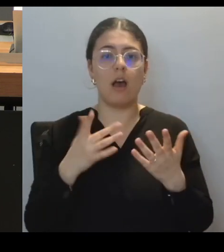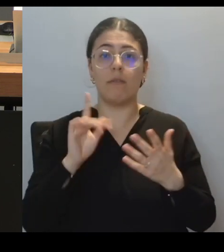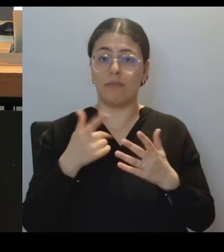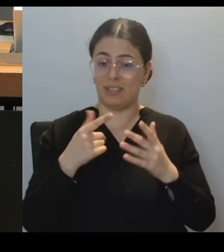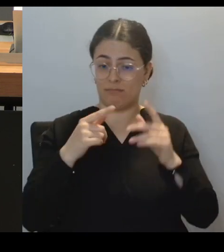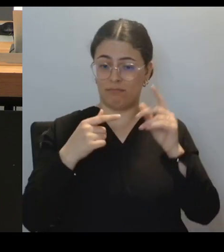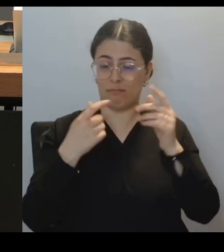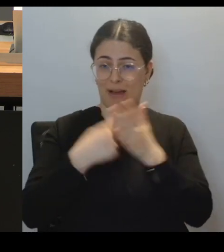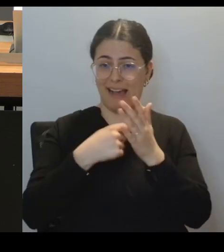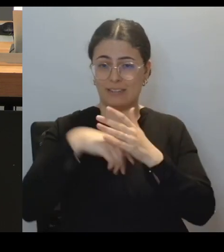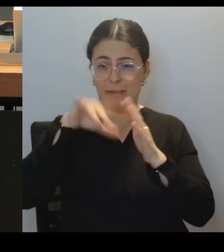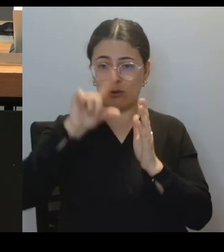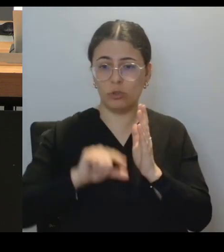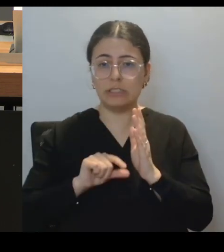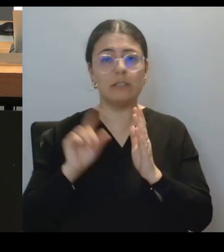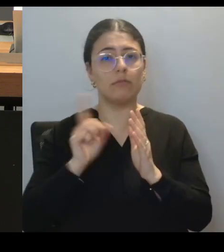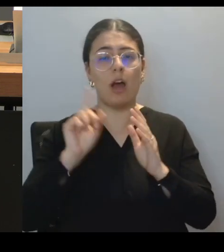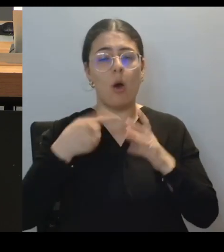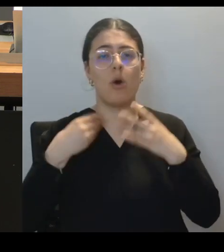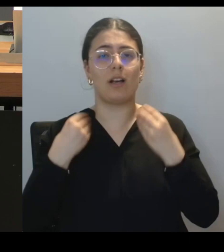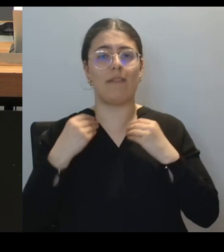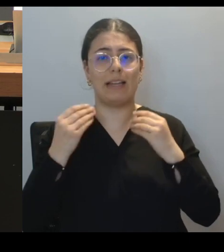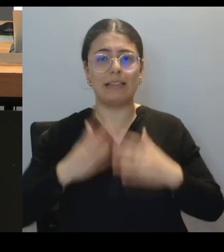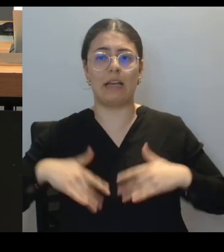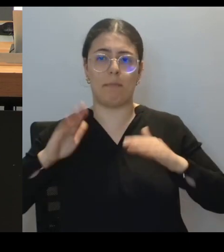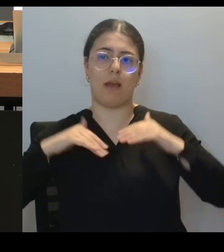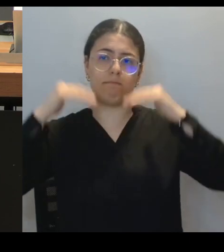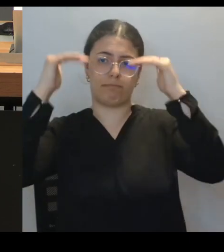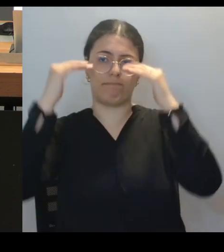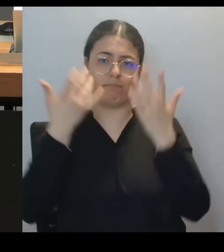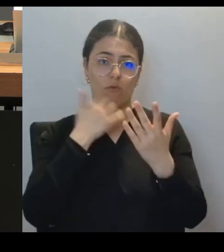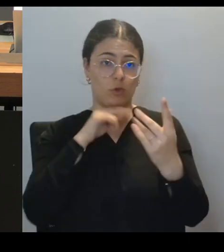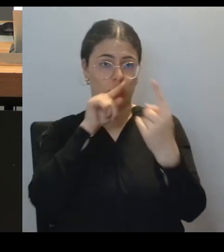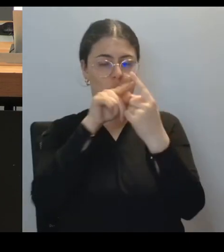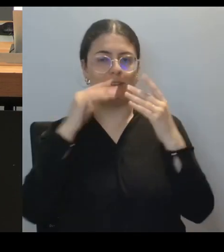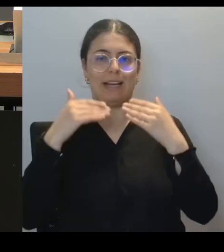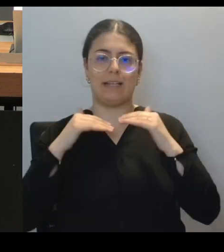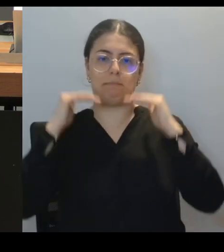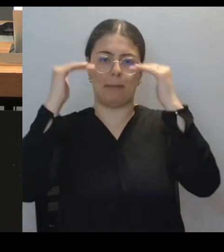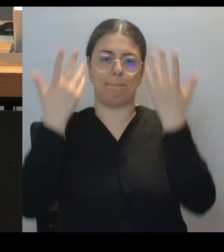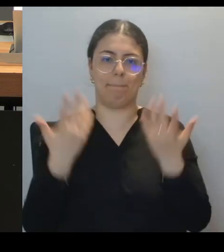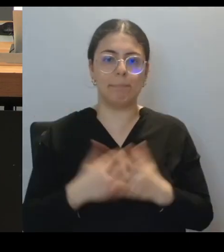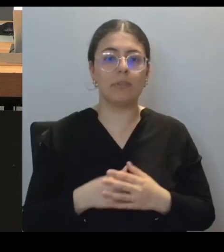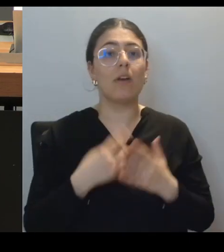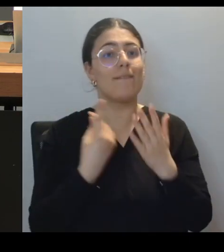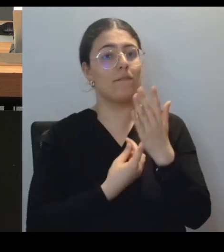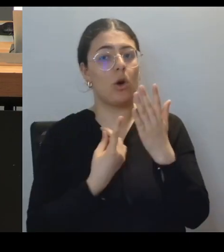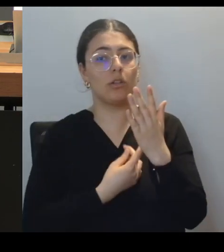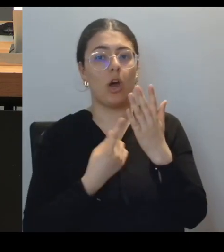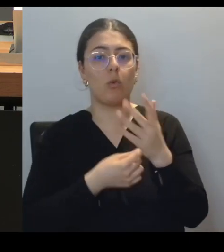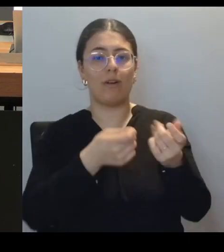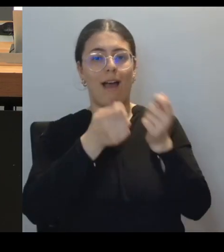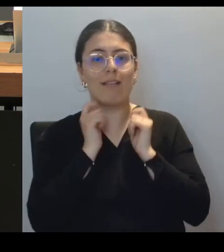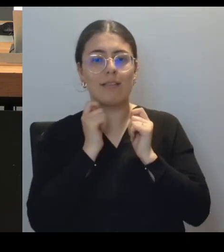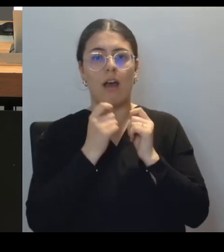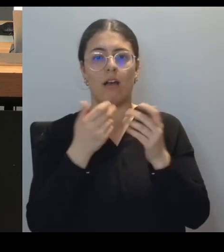Und die Forderung, den Antrag, den Wettbewerb auszuschließen, ist genau der falsche Weg. Und deshalb werden wir das auch nicht befürworten können.